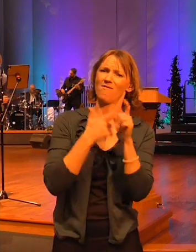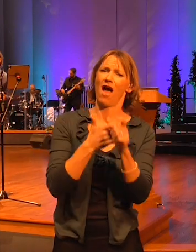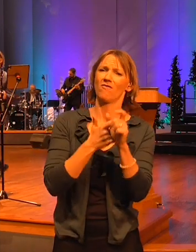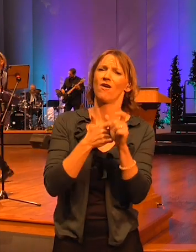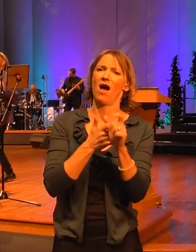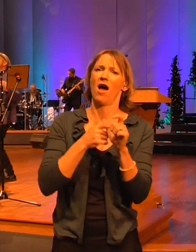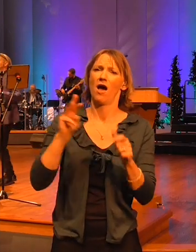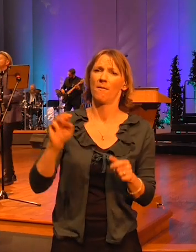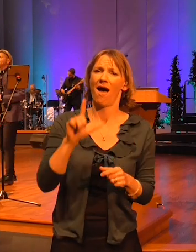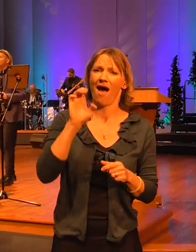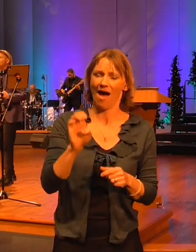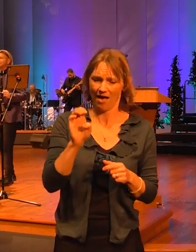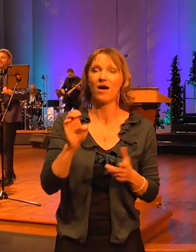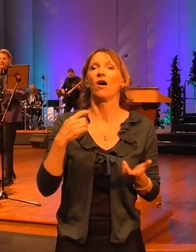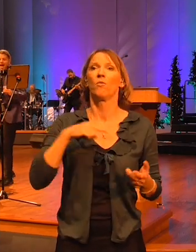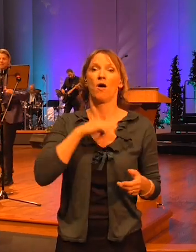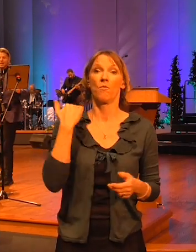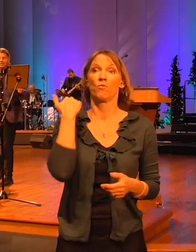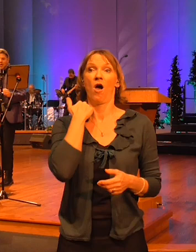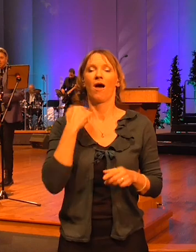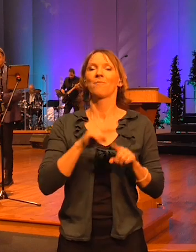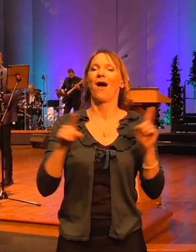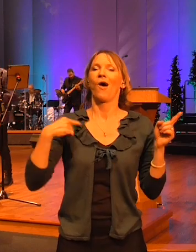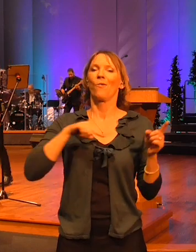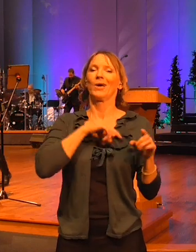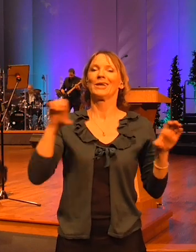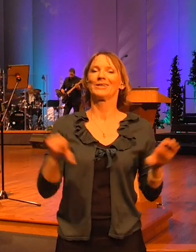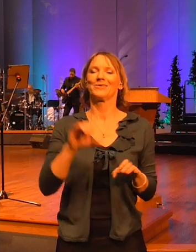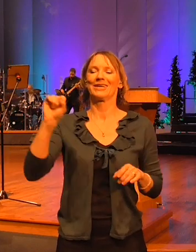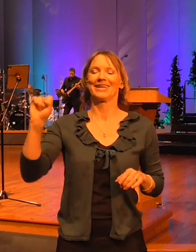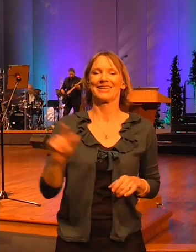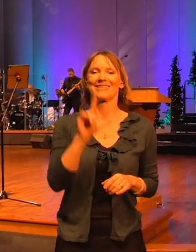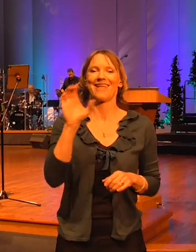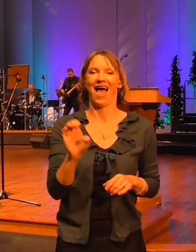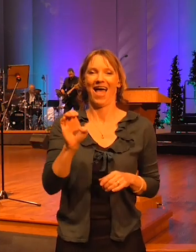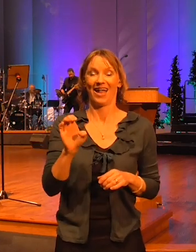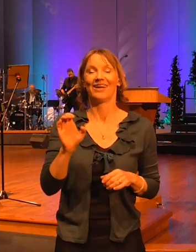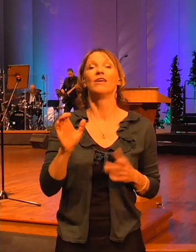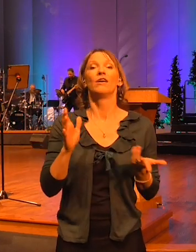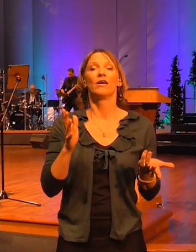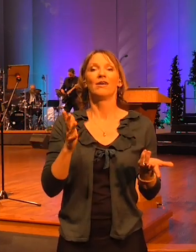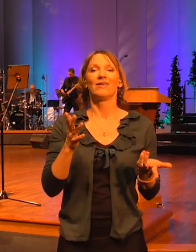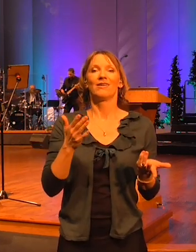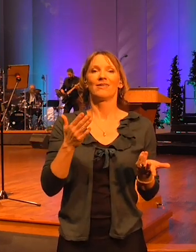quiebra, pero bueno, lo hacemos con estilo. El malo Rich salió volando para tu